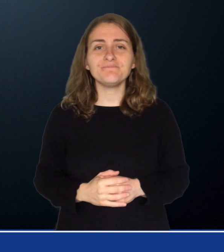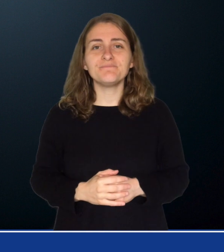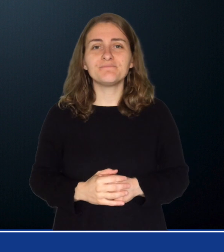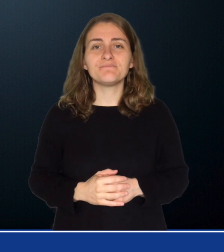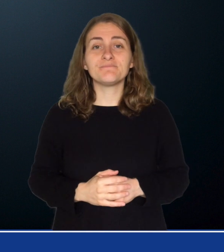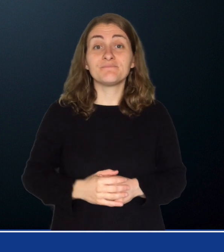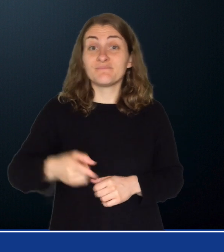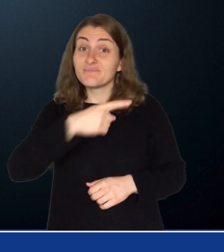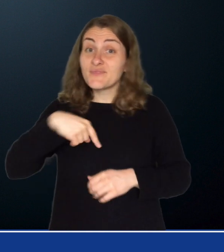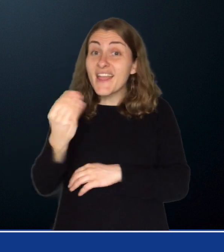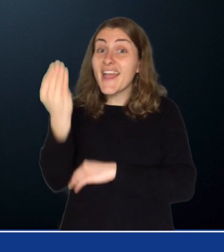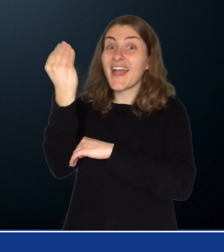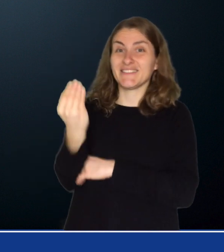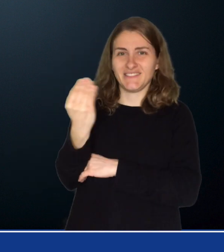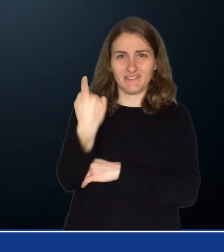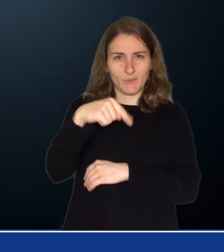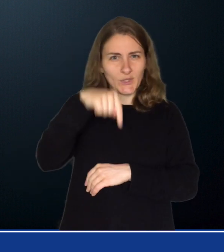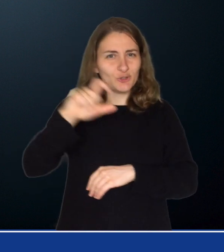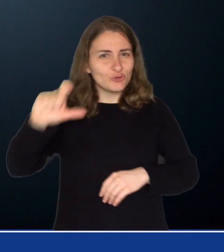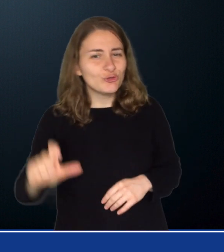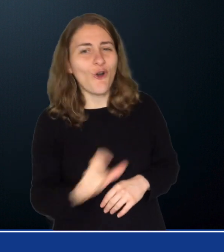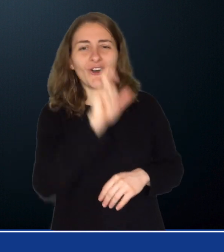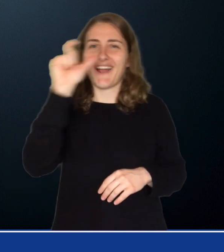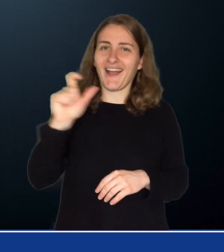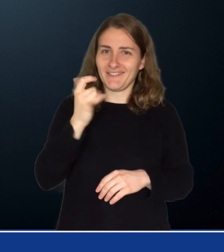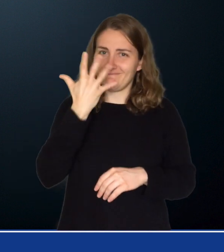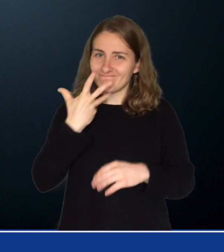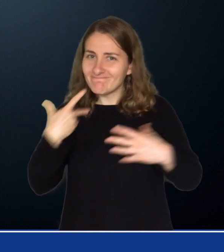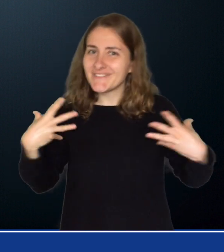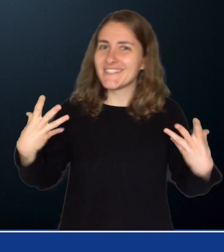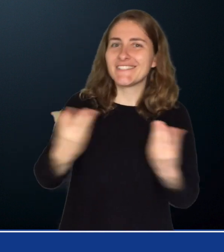Noi dell’ENS in questa giornata vogliamo fare luce sulle persone sorde con autismo, una realtà ancora troppo poco conosciuta.